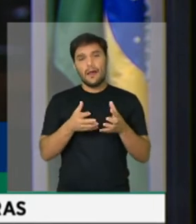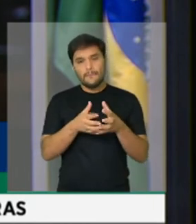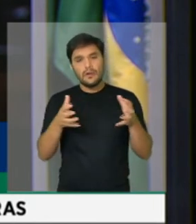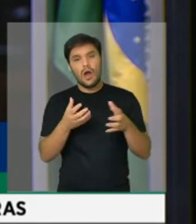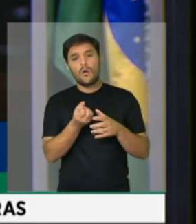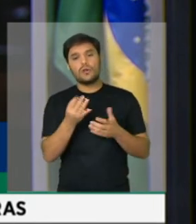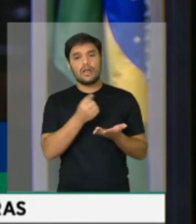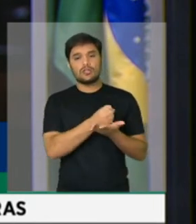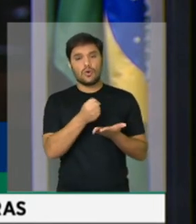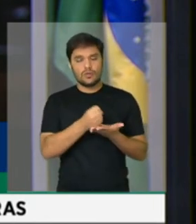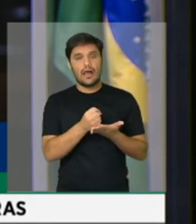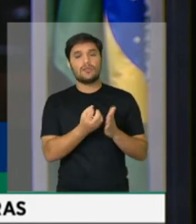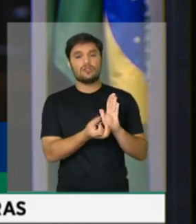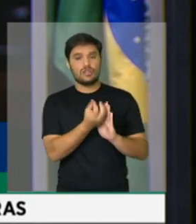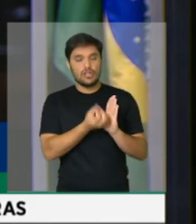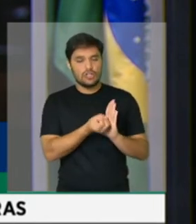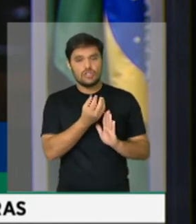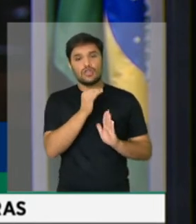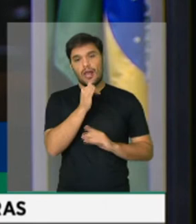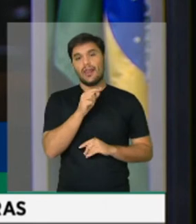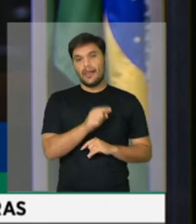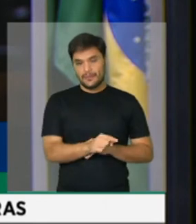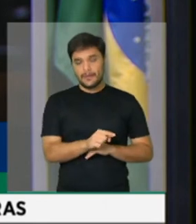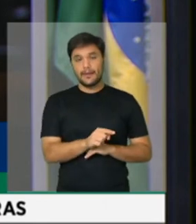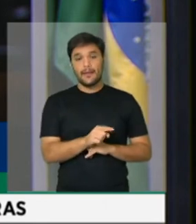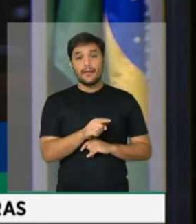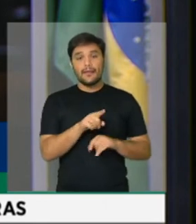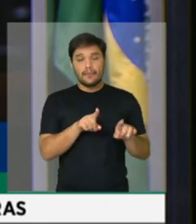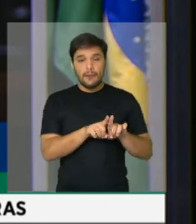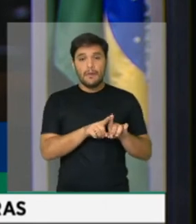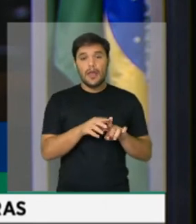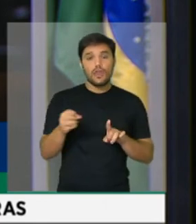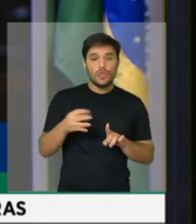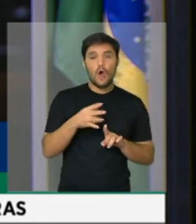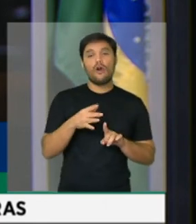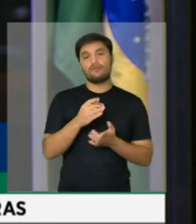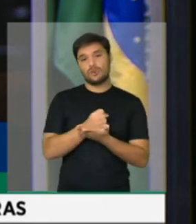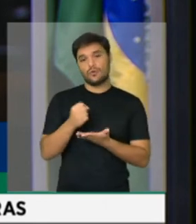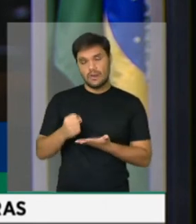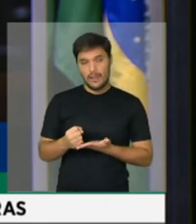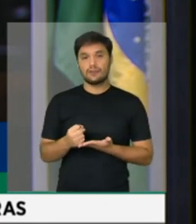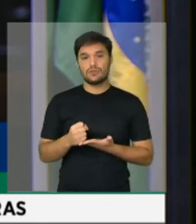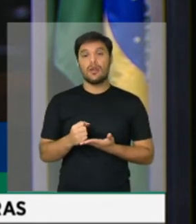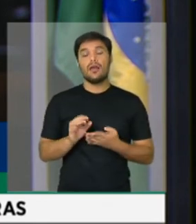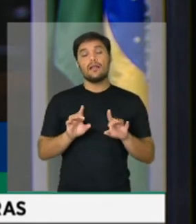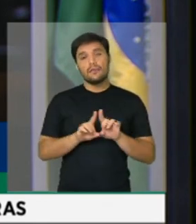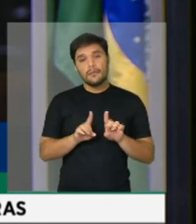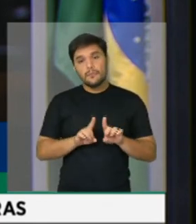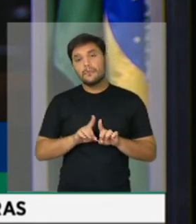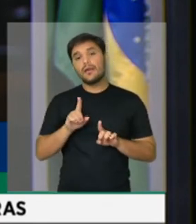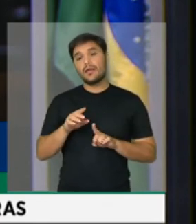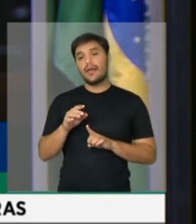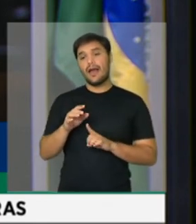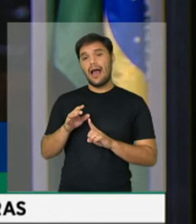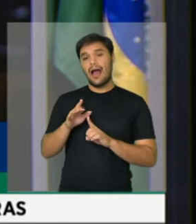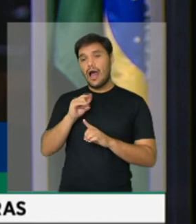EMENDAS N° 6 DO SENADOR... DEMOCRATAS DE RONDÔNIA E 86 DO DEPUTADO WOLNEY QUEIROZ DO PDT DE PERNAMBUCO. OPTAMOS AINDA POR AMPLIAR O NÚMERO DE